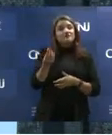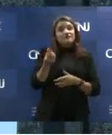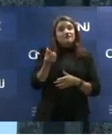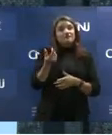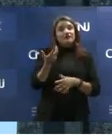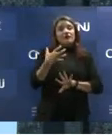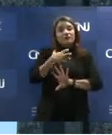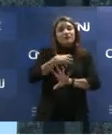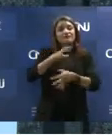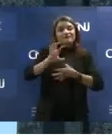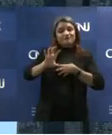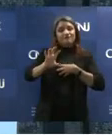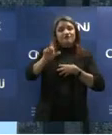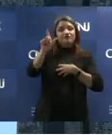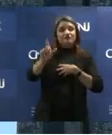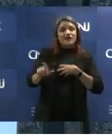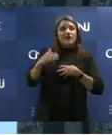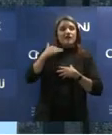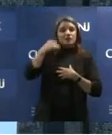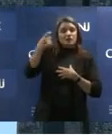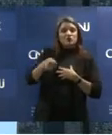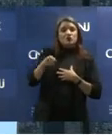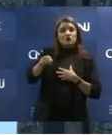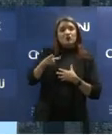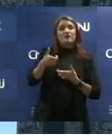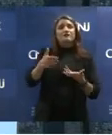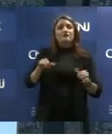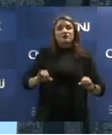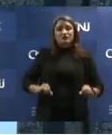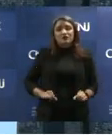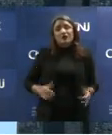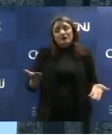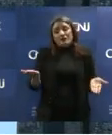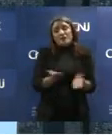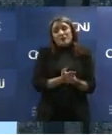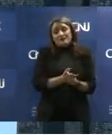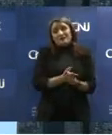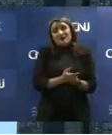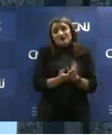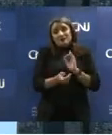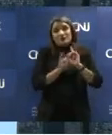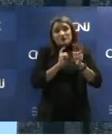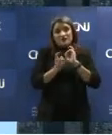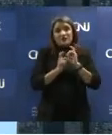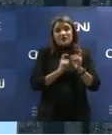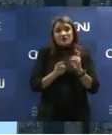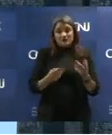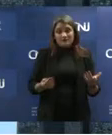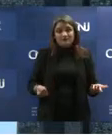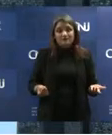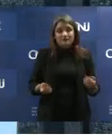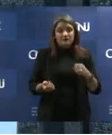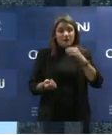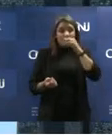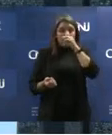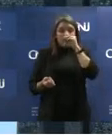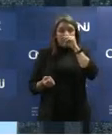que sofra um par de no curso da sua carreira. Eu usei essa expressão que certamente